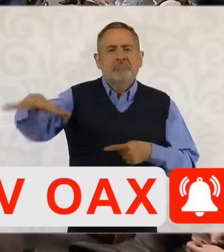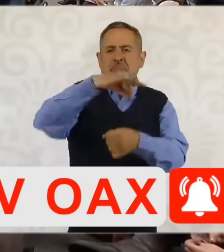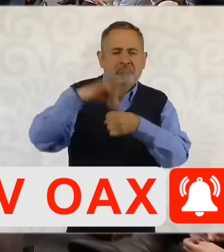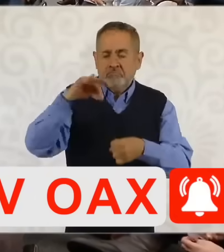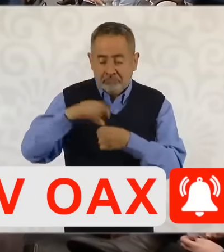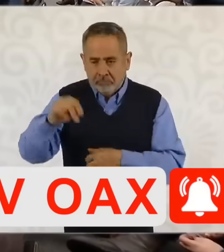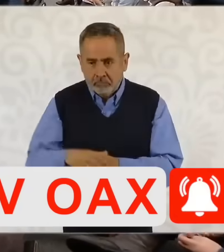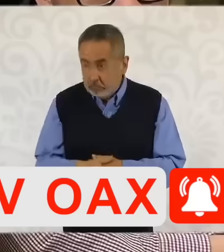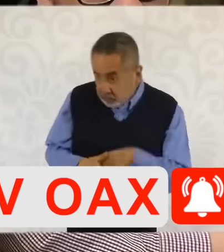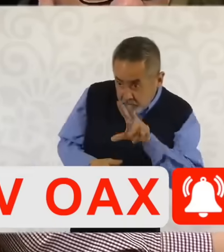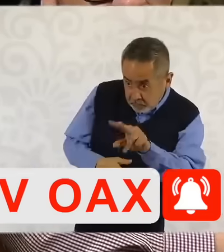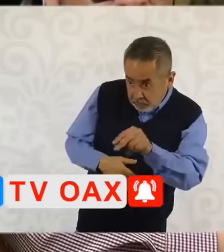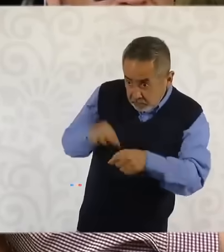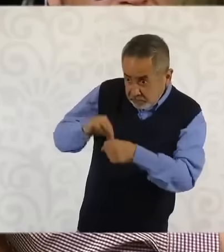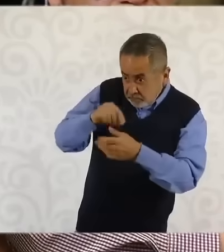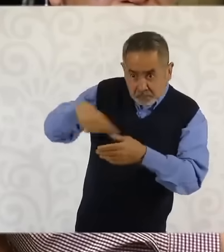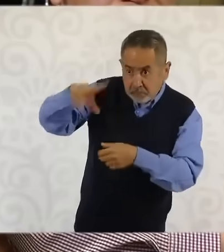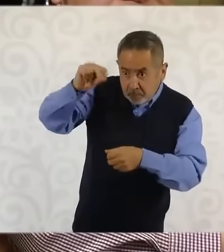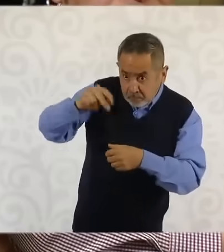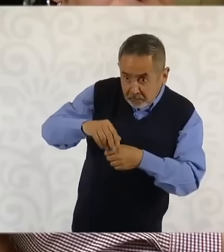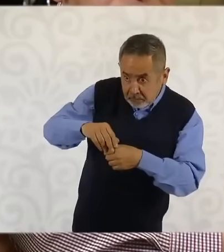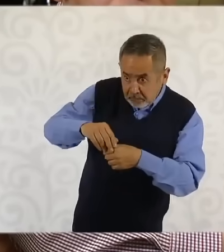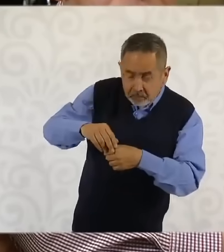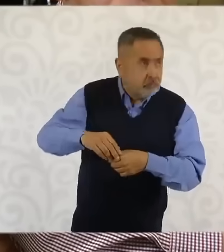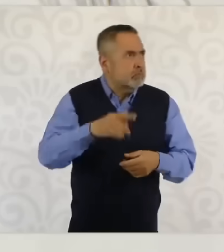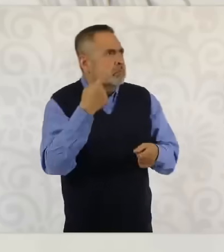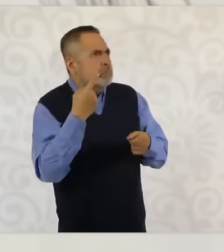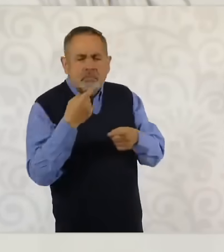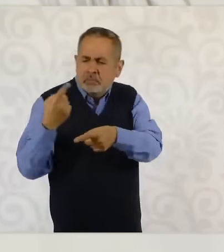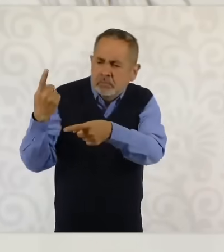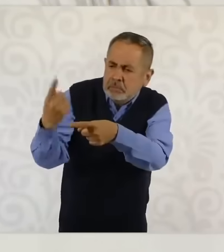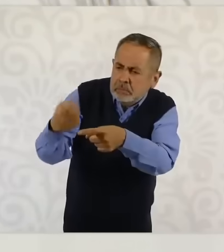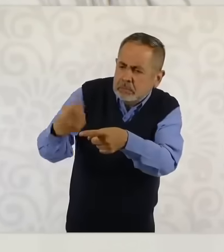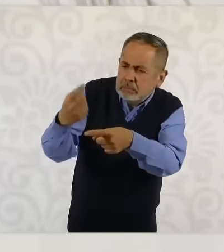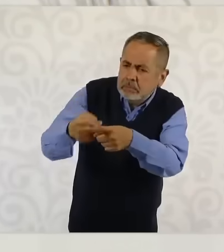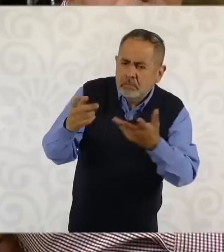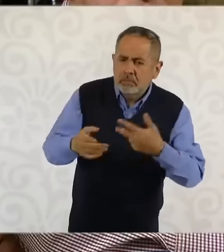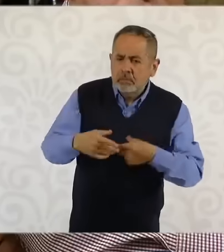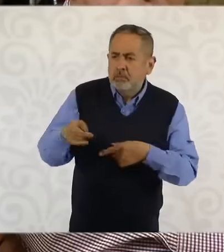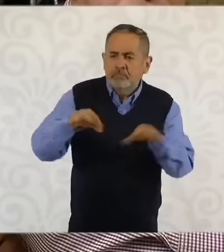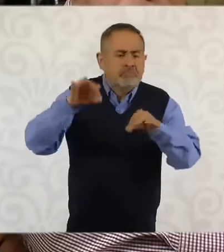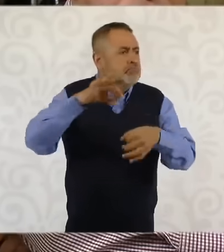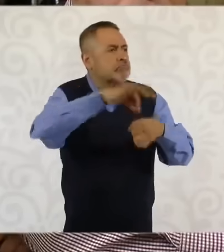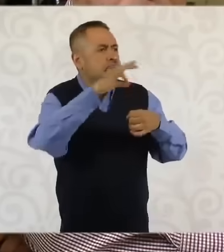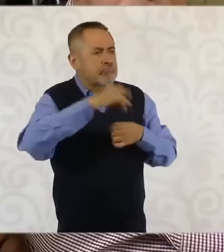ah no el que eligió a sus jueces magistrados y mucho menos a sus ministros mucho menos ¿quién